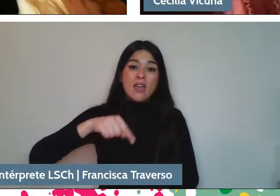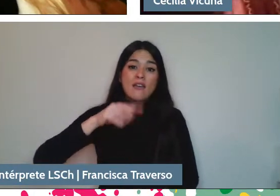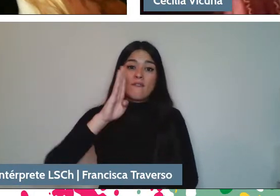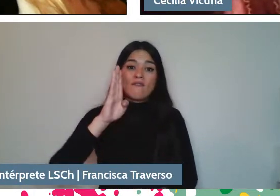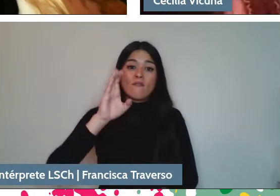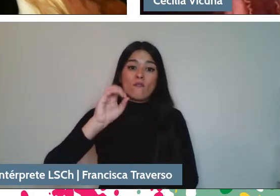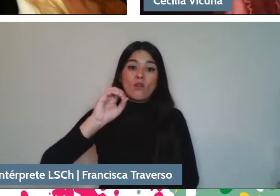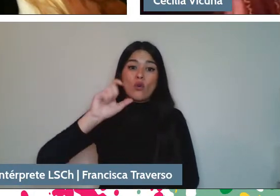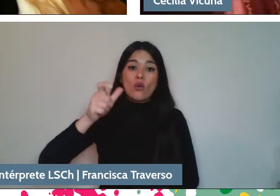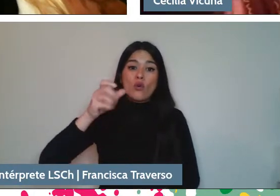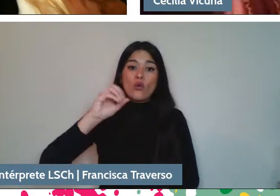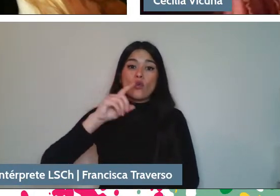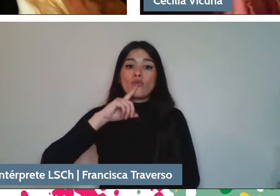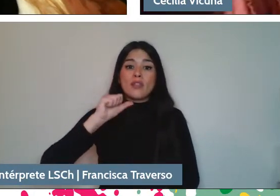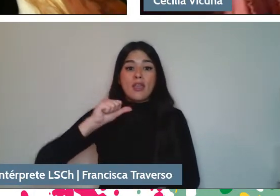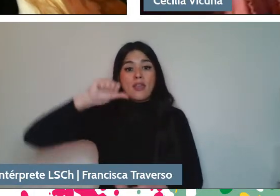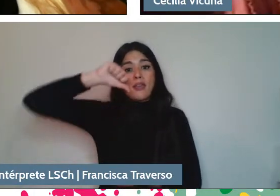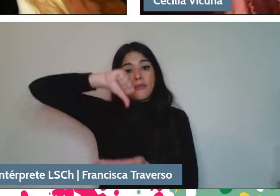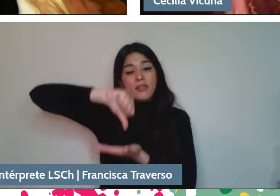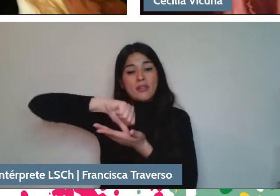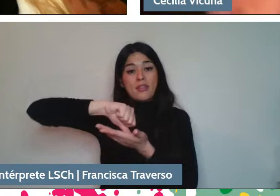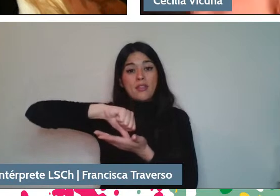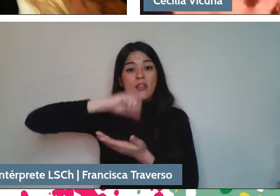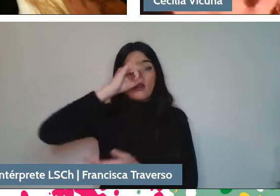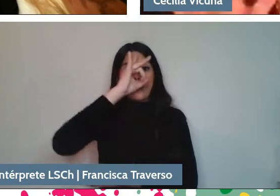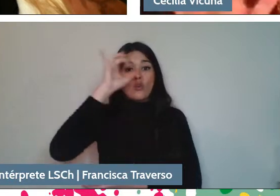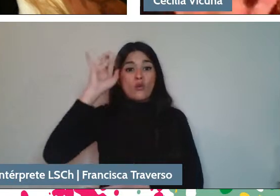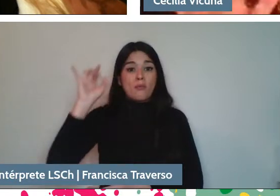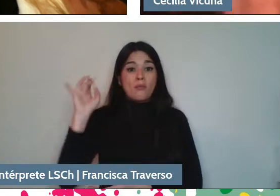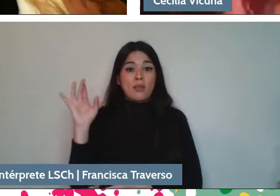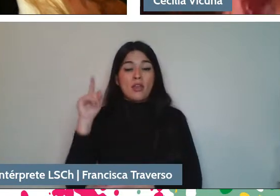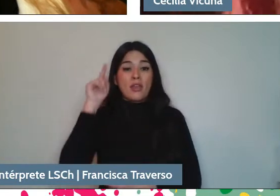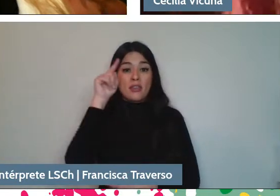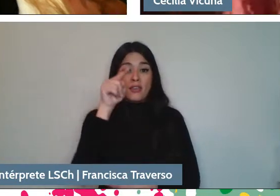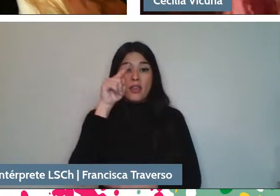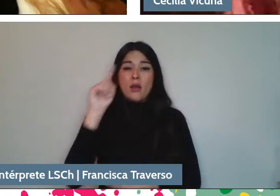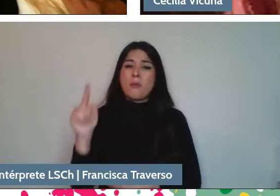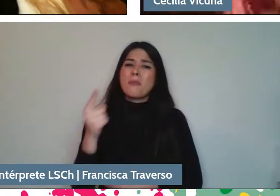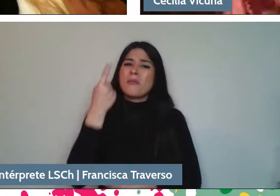Llegué a Bogotá y lo primero, no sé si tú has ido a Bogotá.